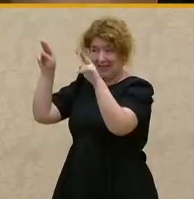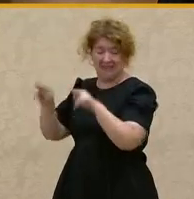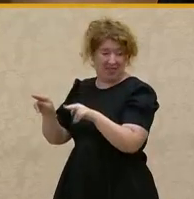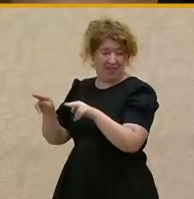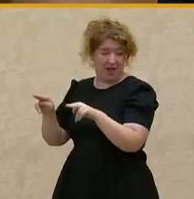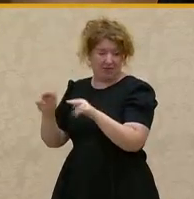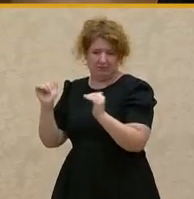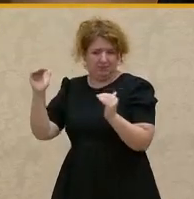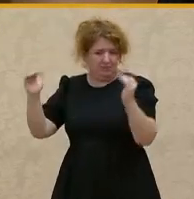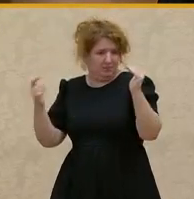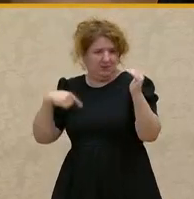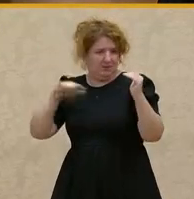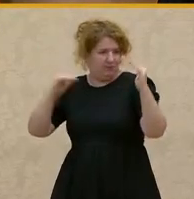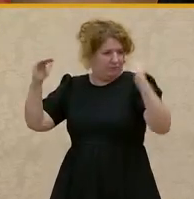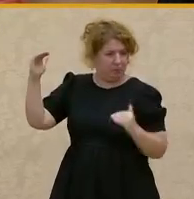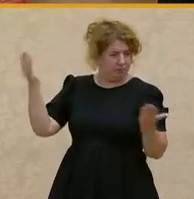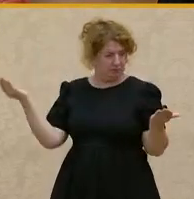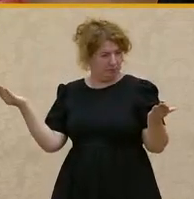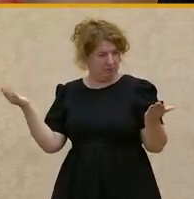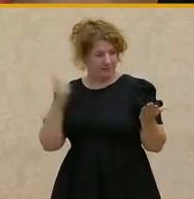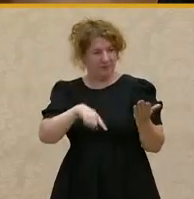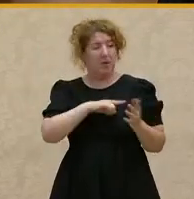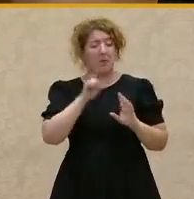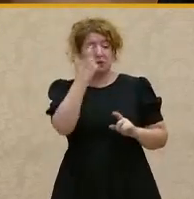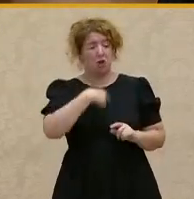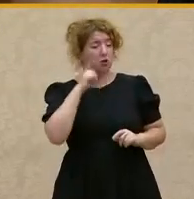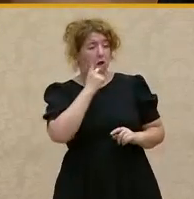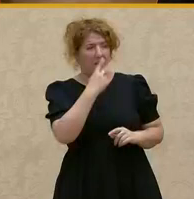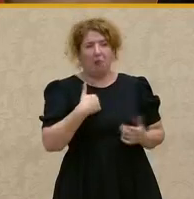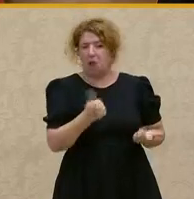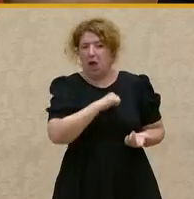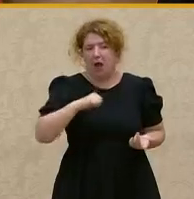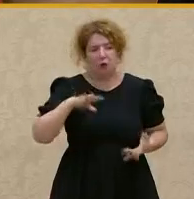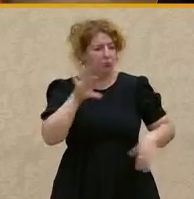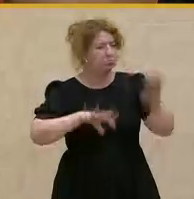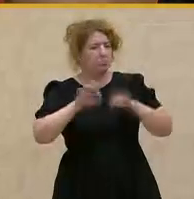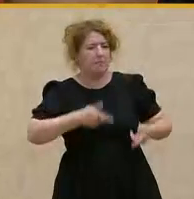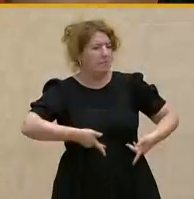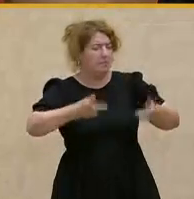y además se mejoraría la autonomía y la libertad de personas con sordoceguera.